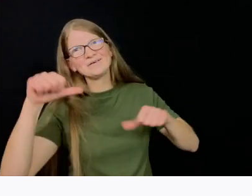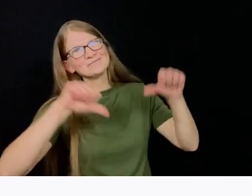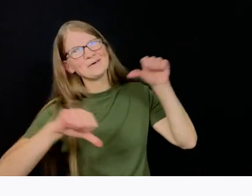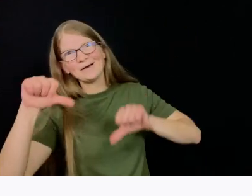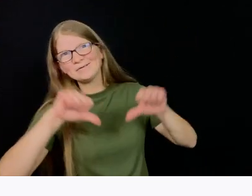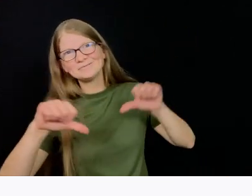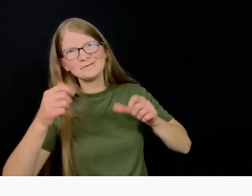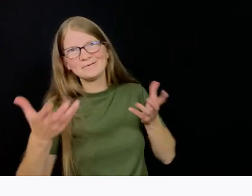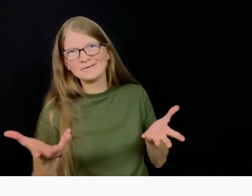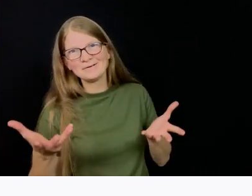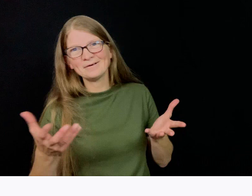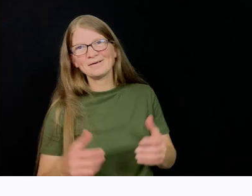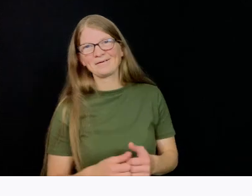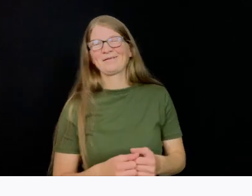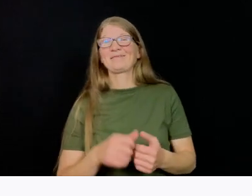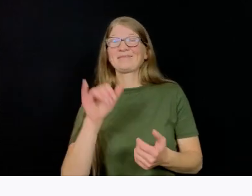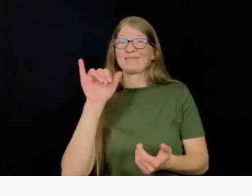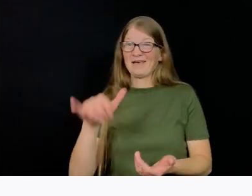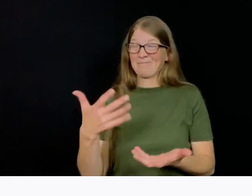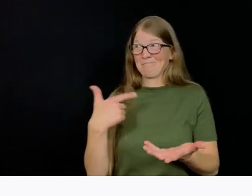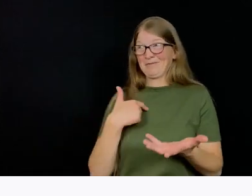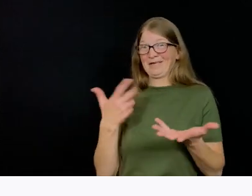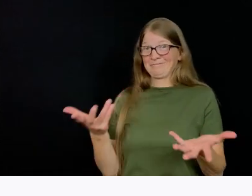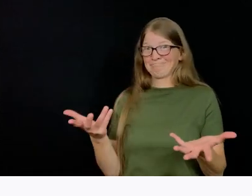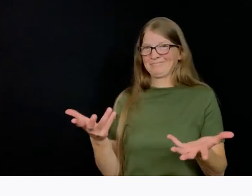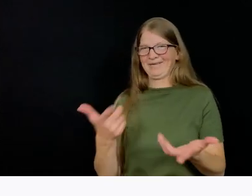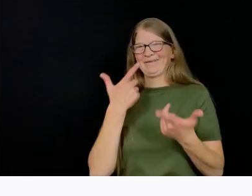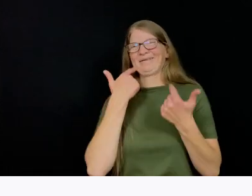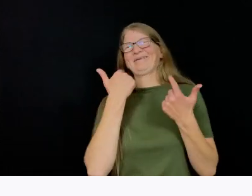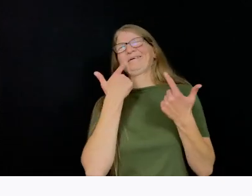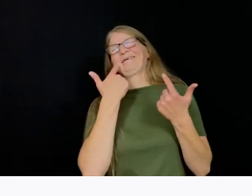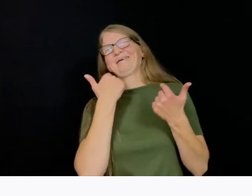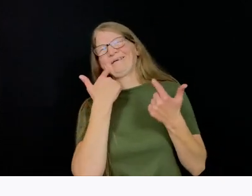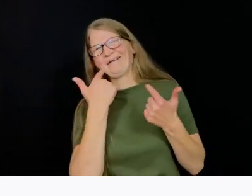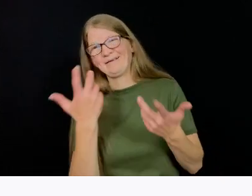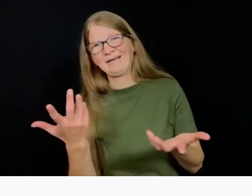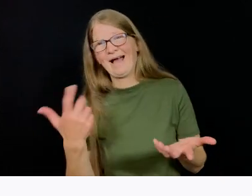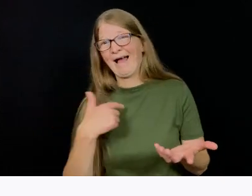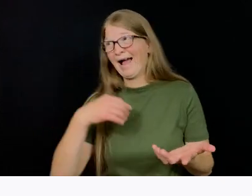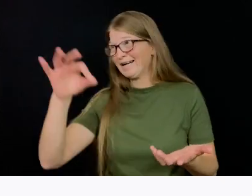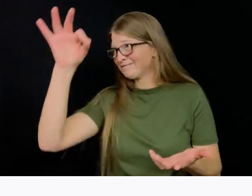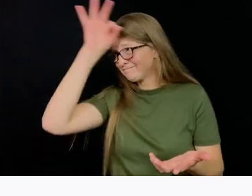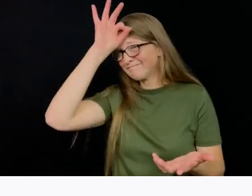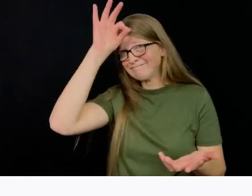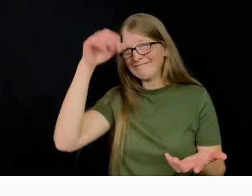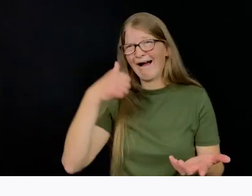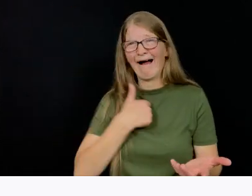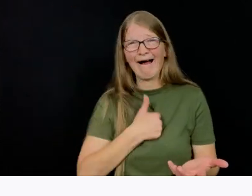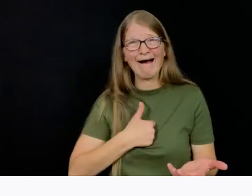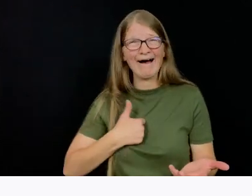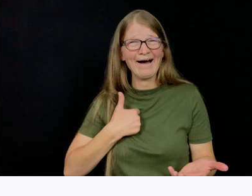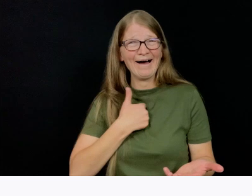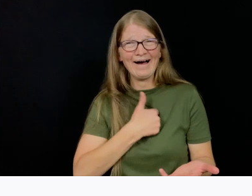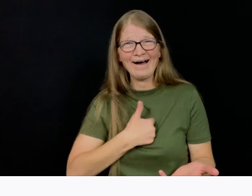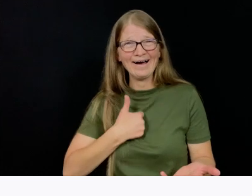[ما هي الأغنية التي فيها داه داه دوم دي داه] [ما هي الأغنية التي فيها داه داه دوم دي داه] >> أبارنا: لا أدري (صوت ضحكات) كاثي: ليس لدي أي فكرة وأنا آسفة